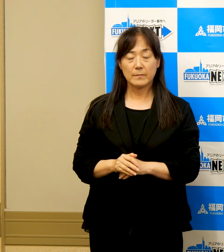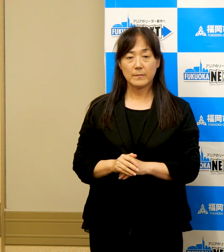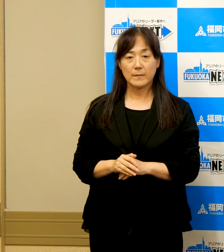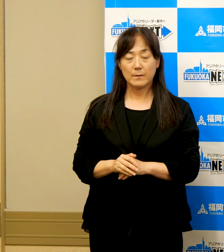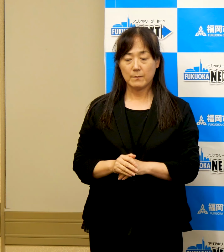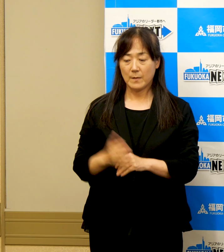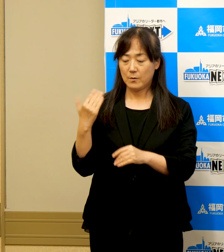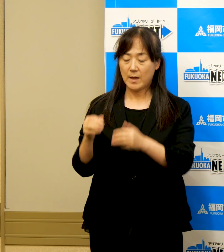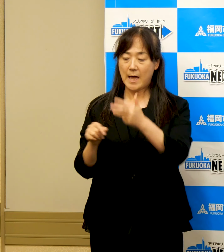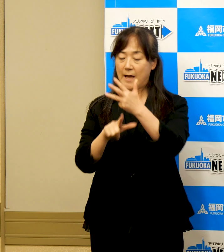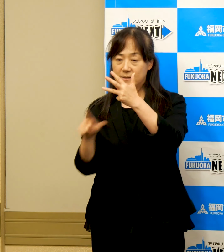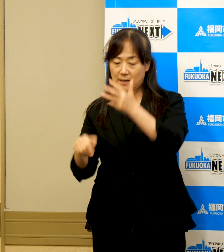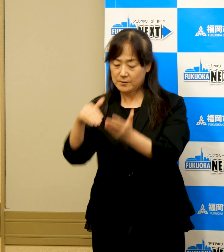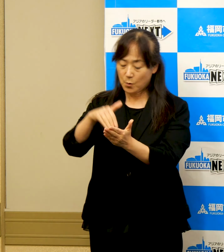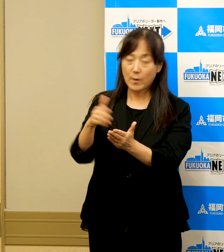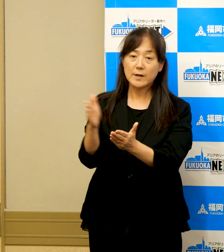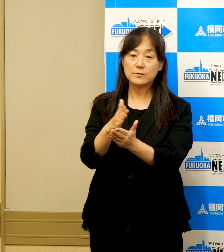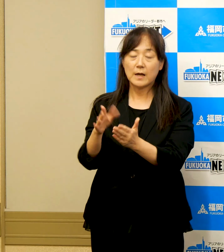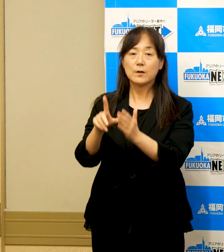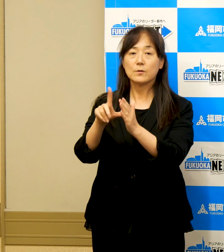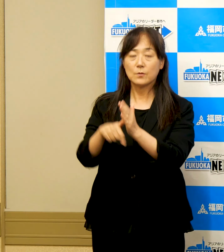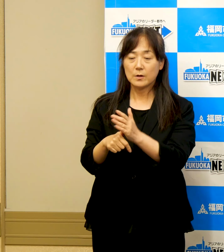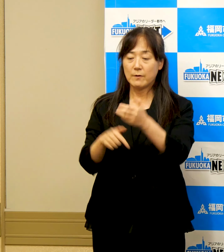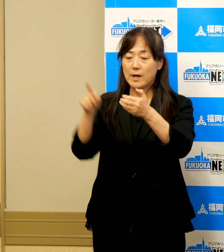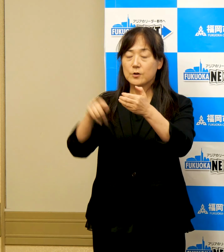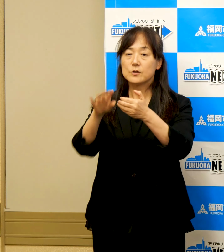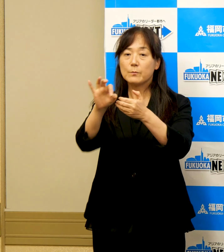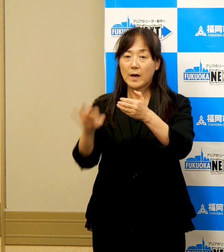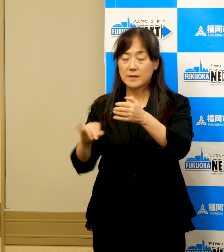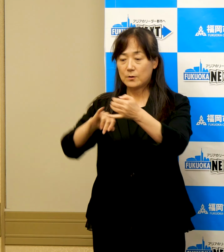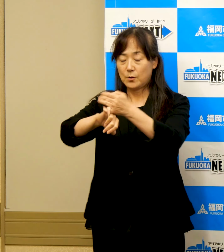それこそ8月の終わりとかぐらいは 9割以上予約入っていたんです